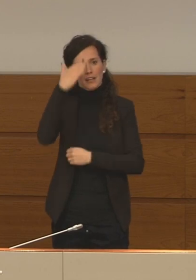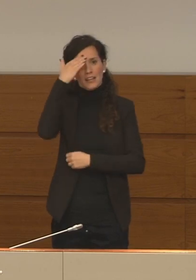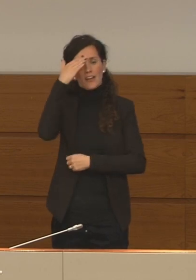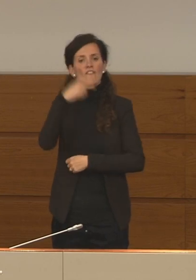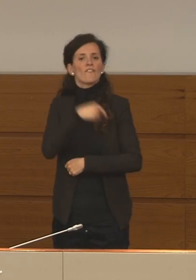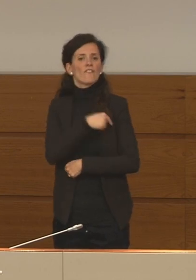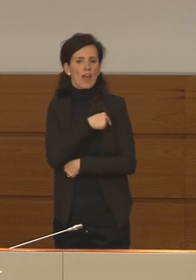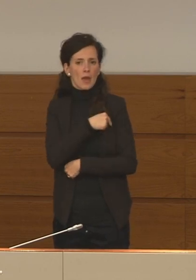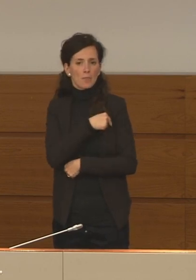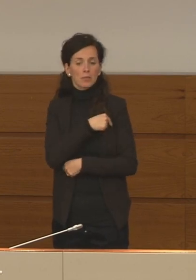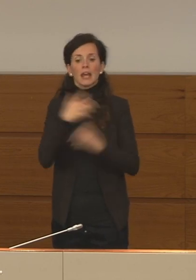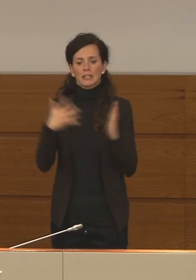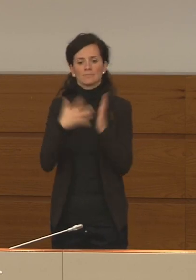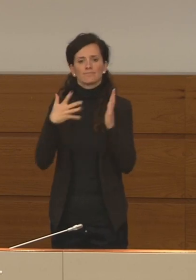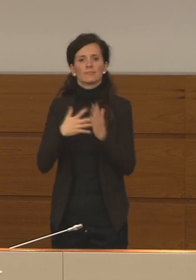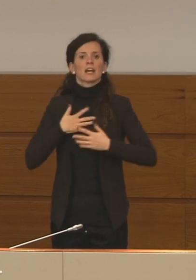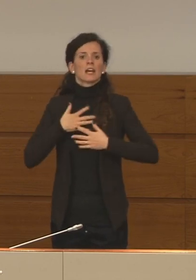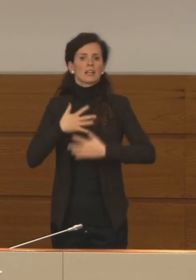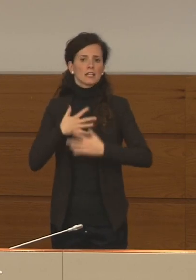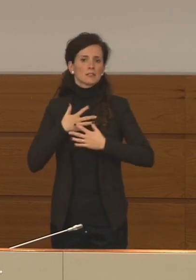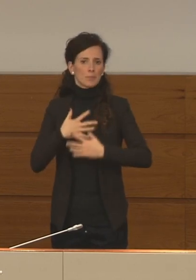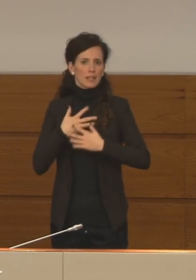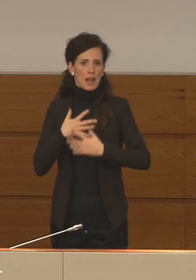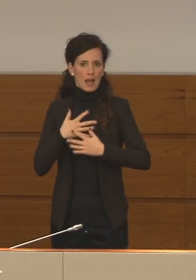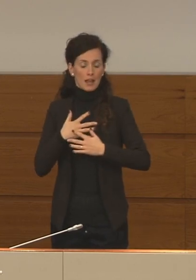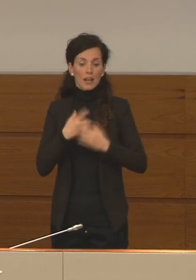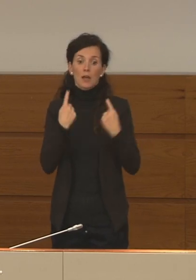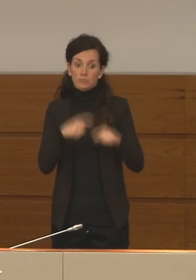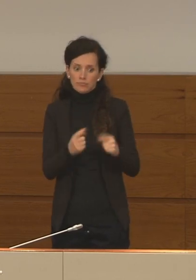difficoltà a respirare. Questi sono i sintomi d'esordio e la